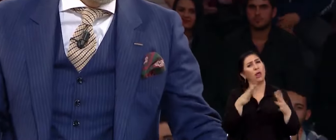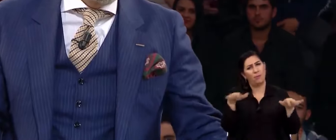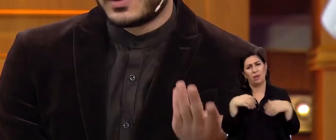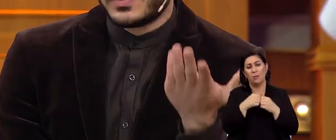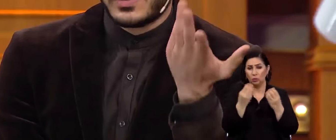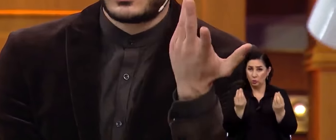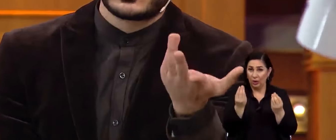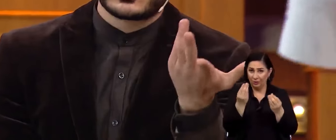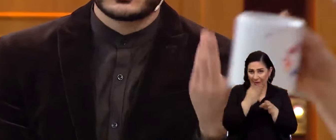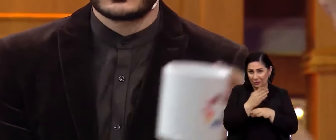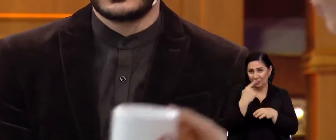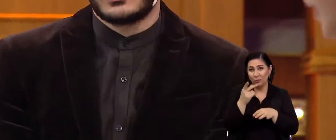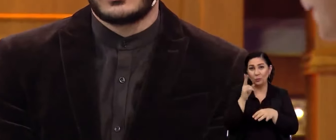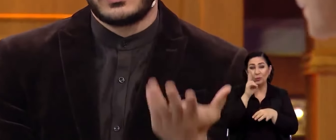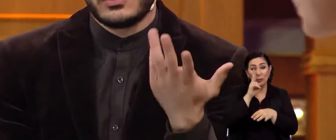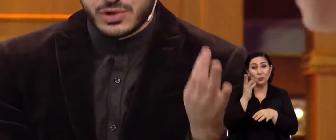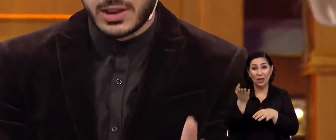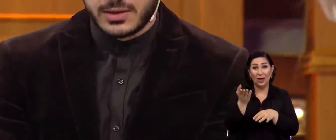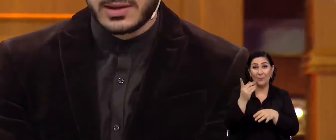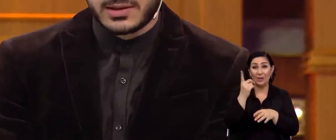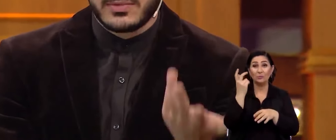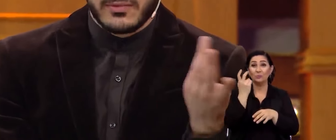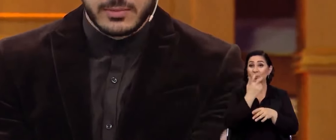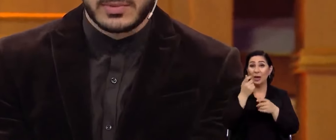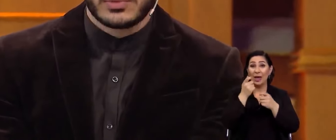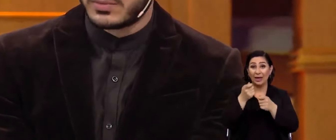güzeldi yani çünkü sonucunda bir müzisyenlik eğitimi var mı bilmiyorum